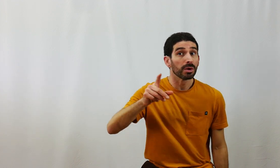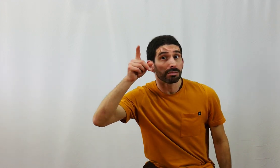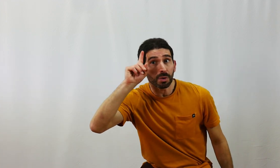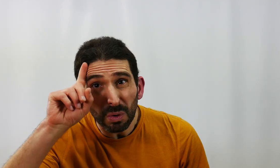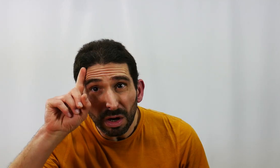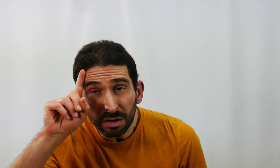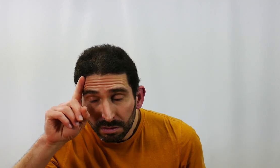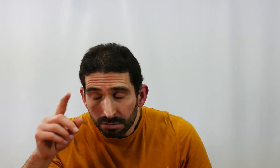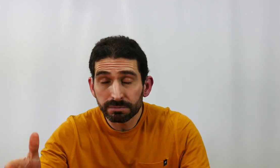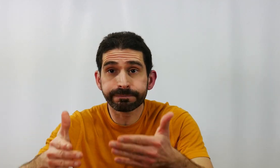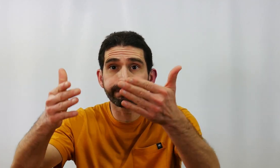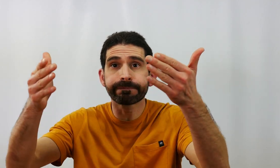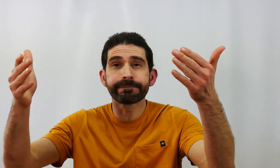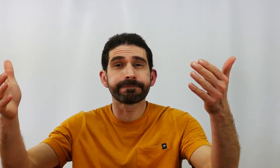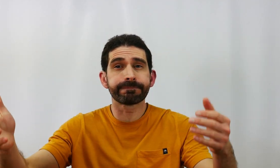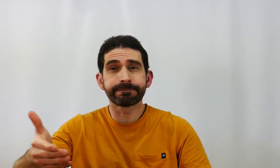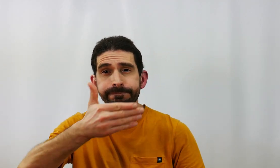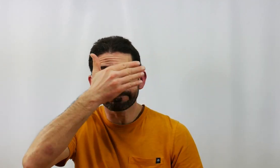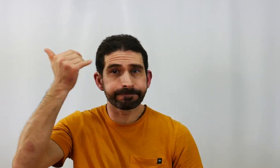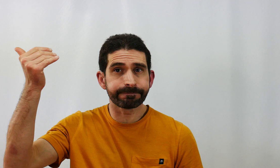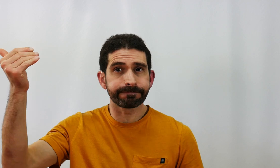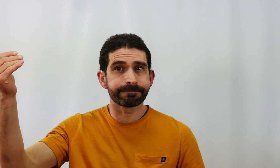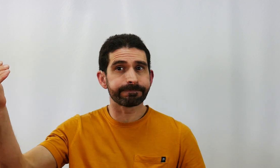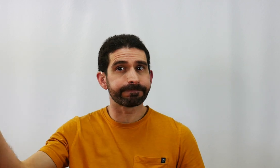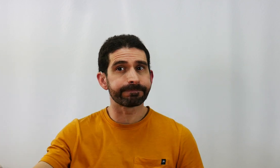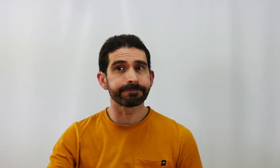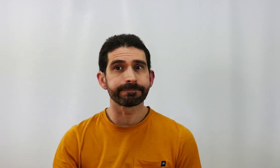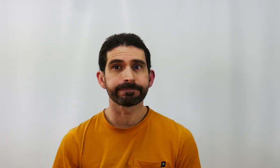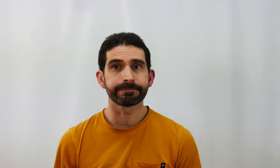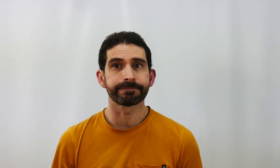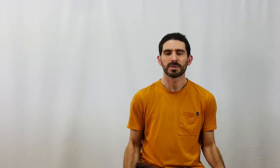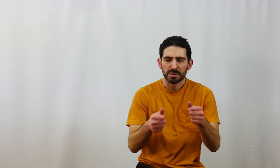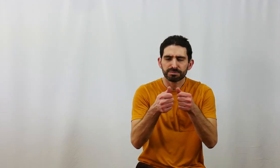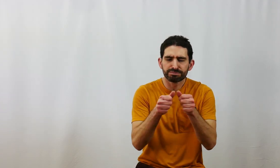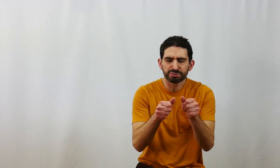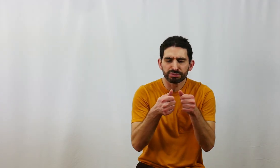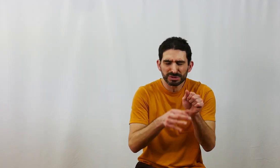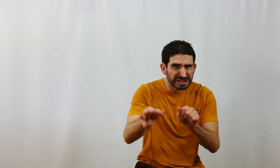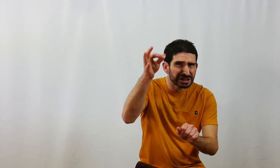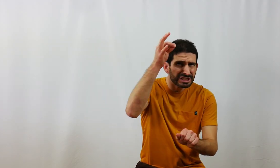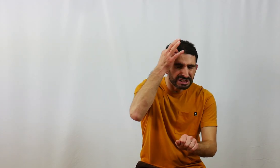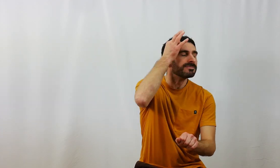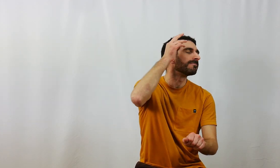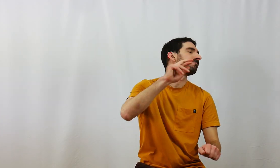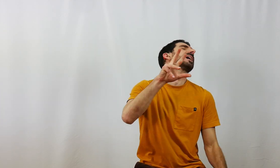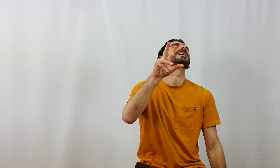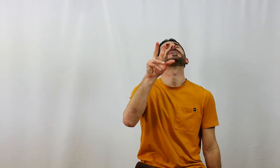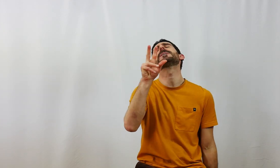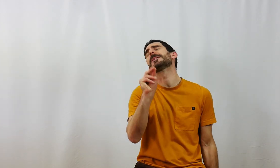Pourquoi ? Je ne sais pas. Merde, un pou m'a contaminé.